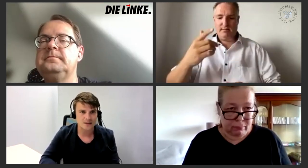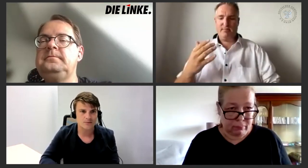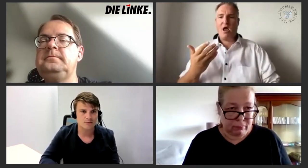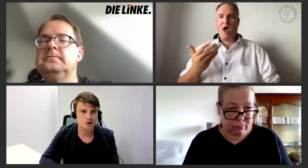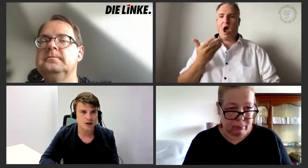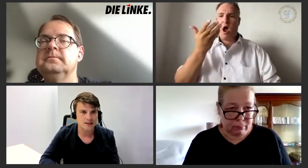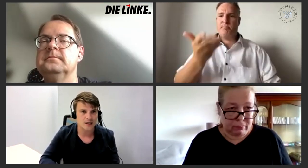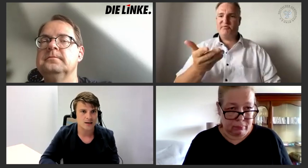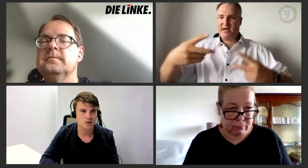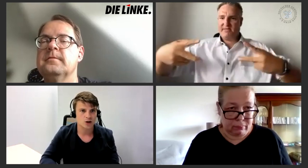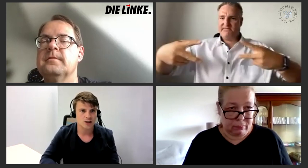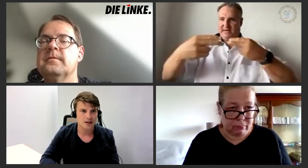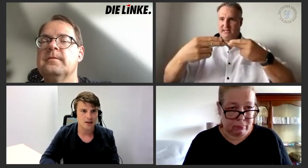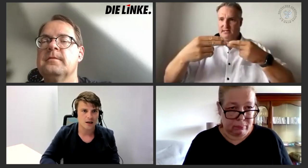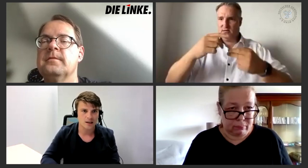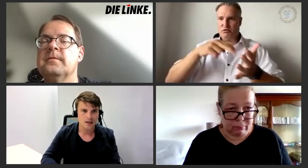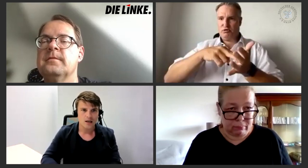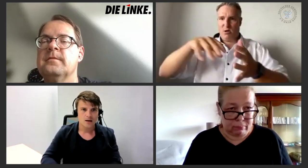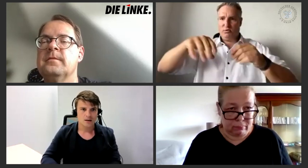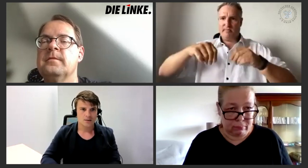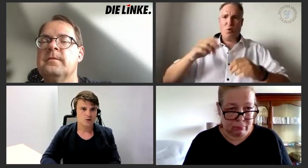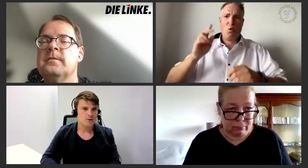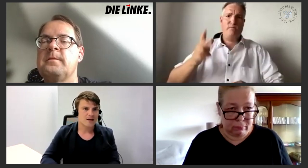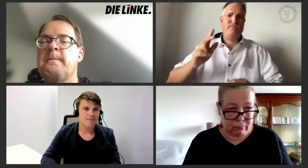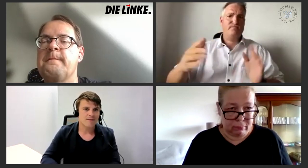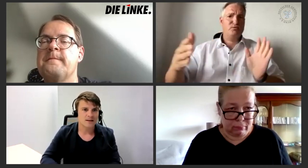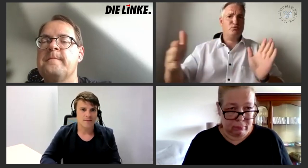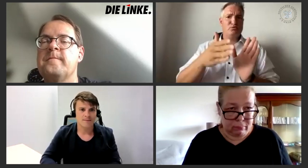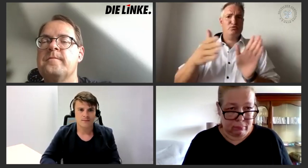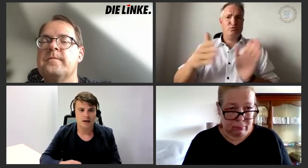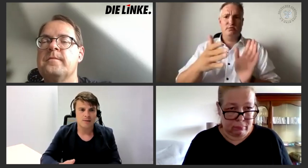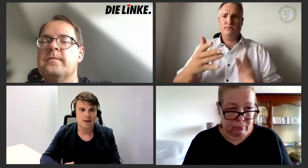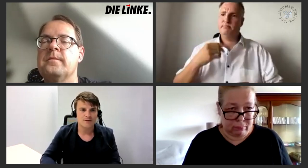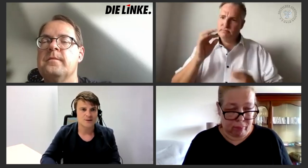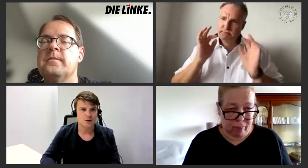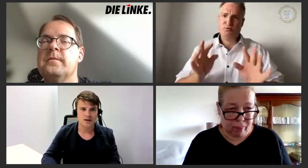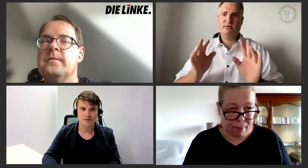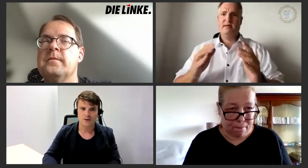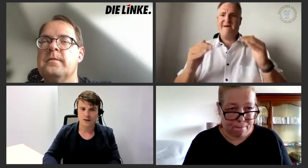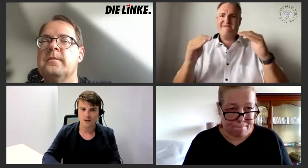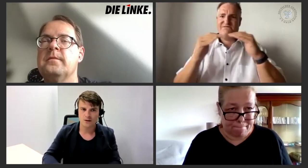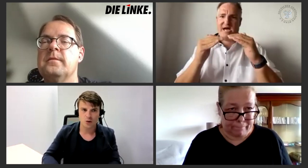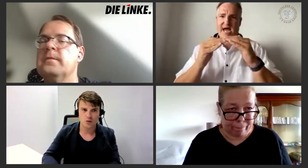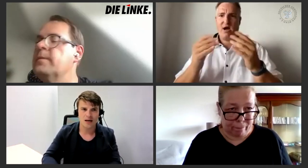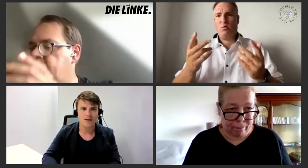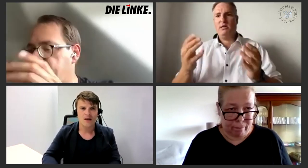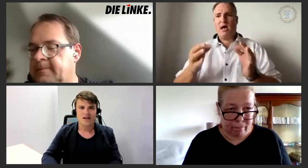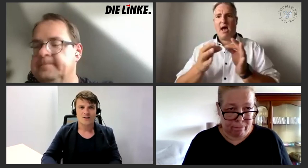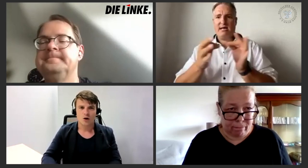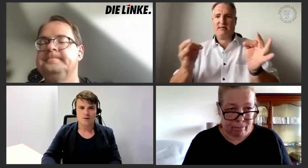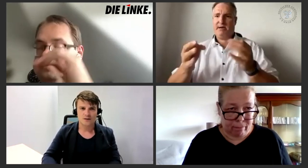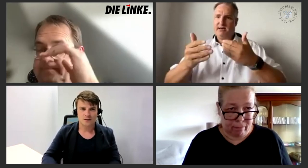ja Sachen sicher stellen kann oder stärken kann. Die Abgabefrist von den Stellungnahmen